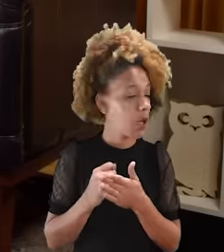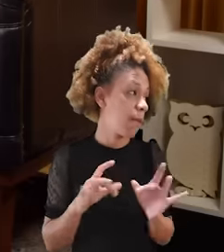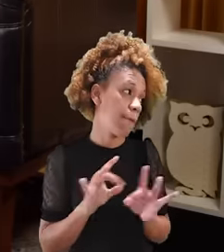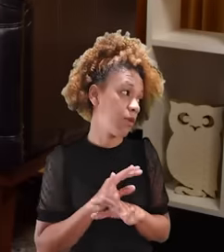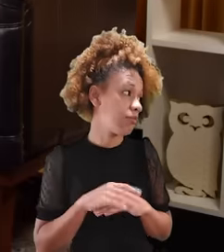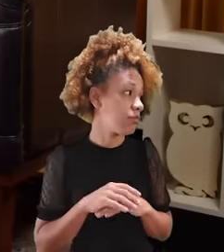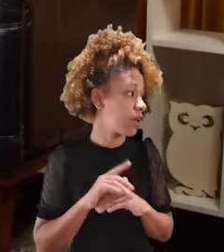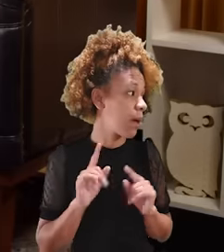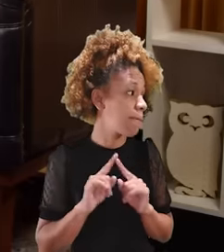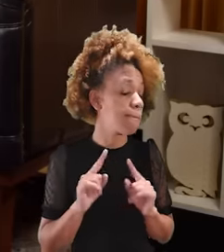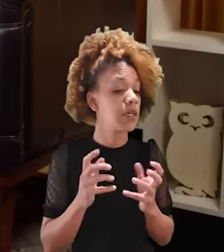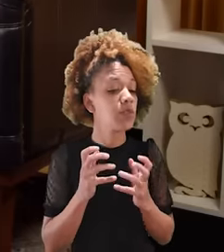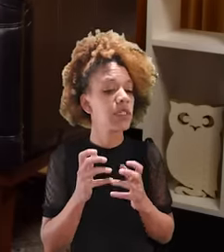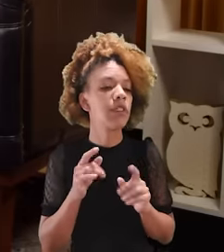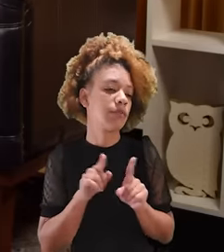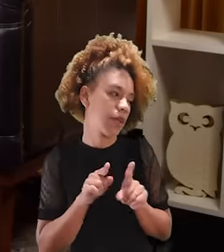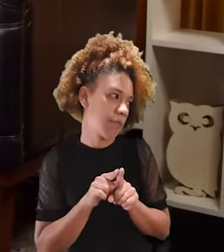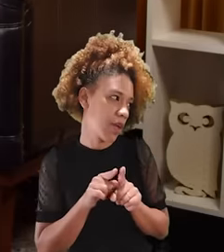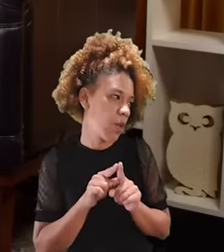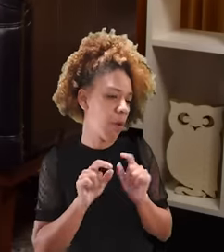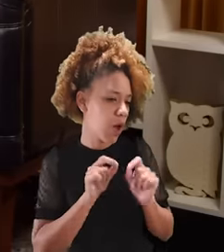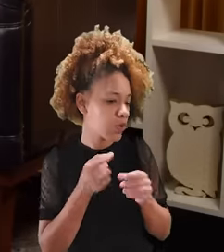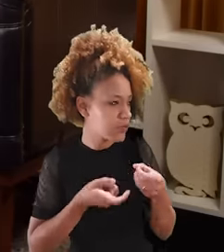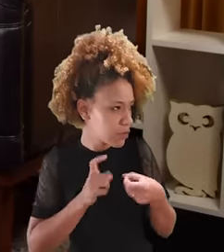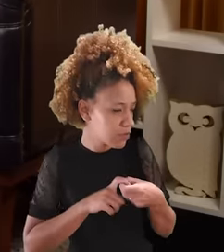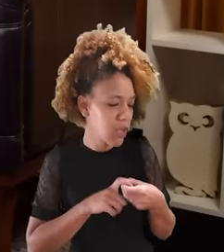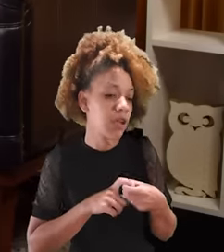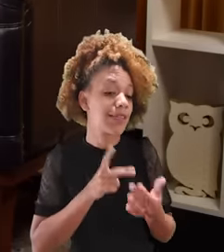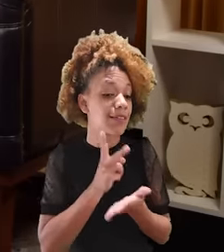ontem com a gente eu queria falar um negócio que e voltar num assunto que a gente sempre conversa